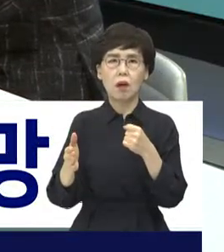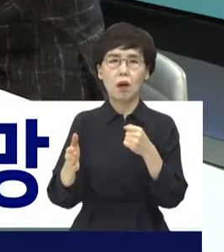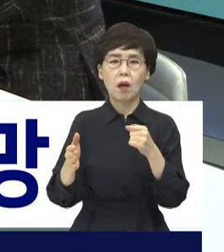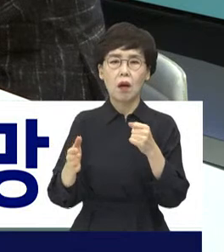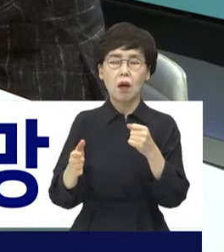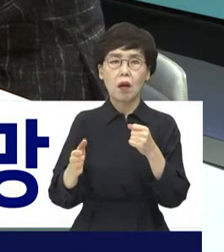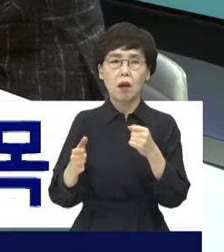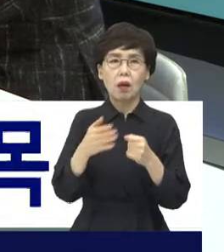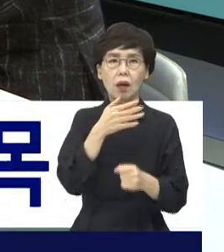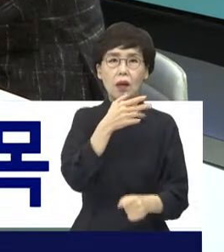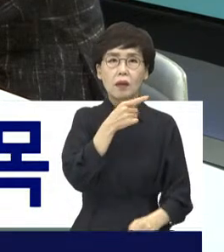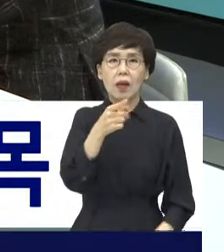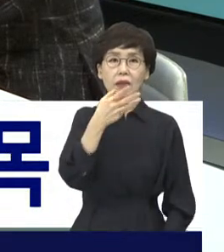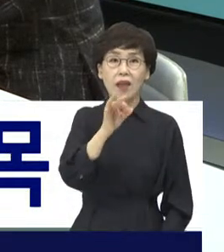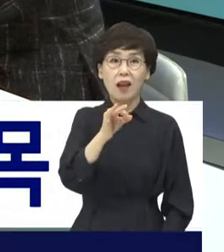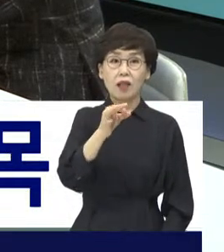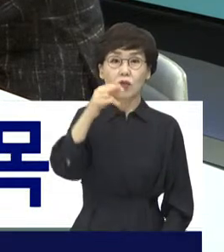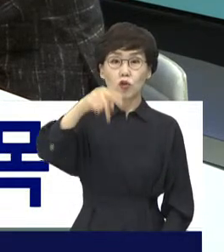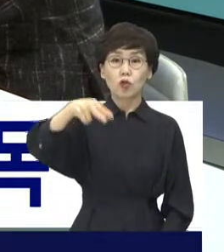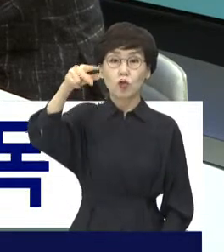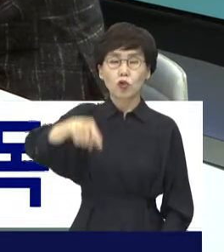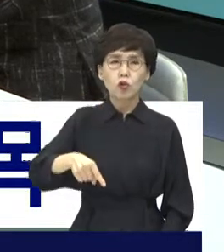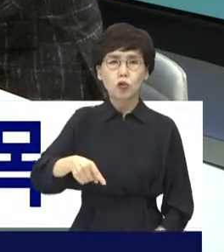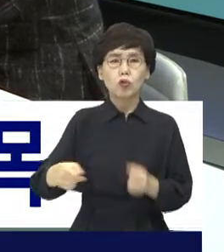그러니까 인도에서 우리 쓸 것도 나중에